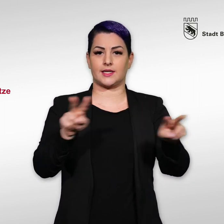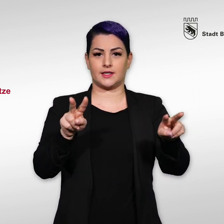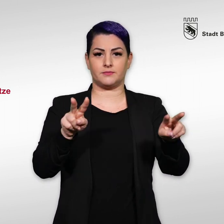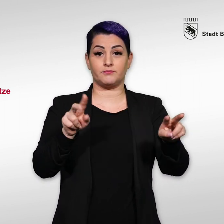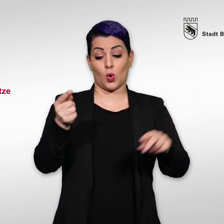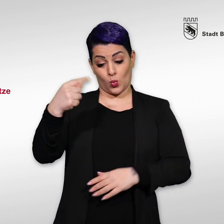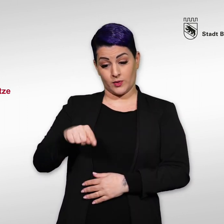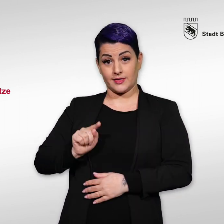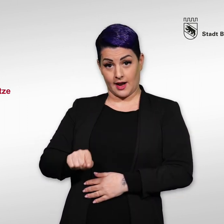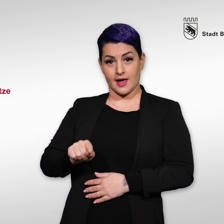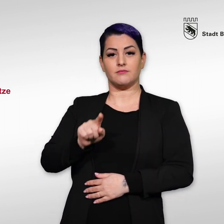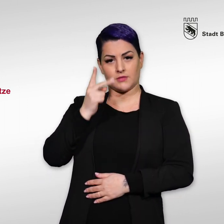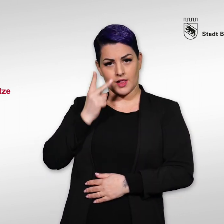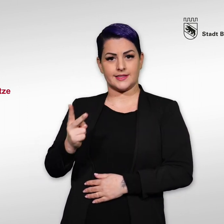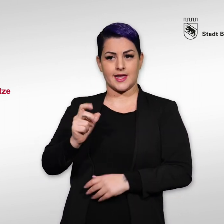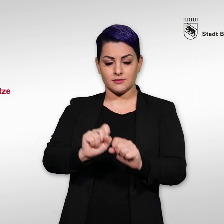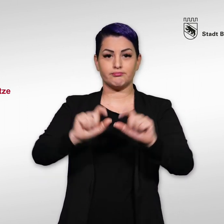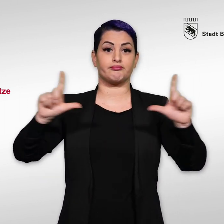Sie finden den Link zu dieser Übersicht unter diesem Video.